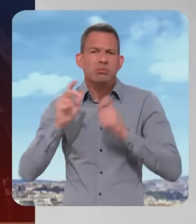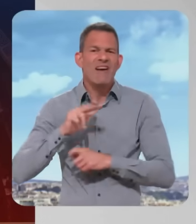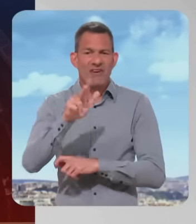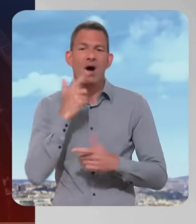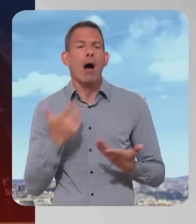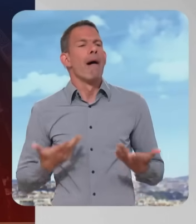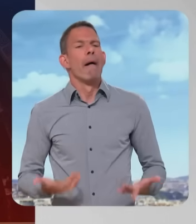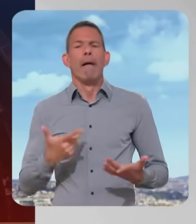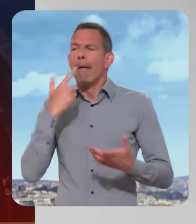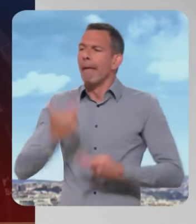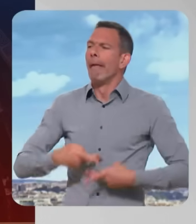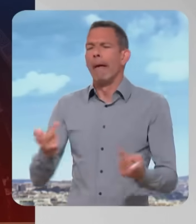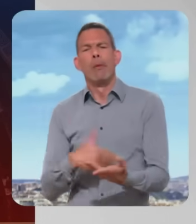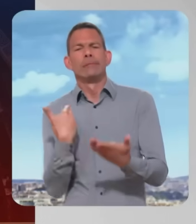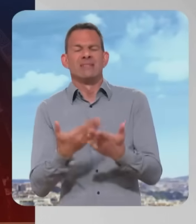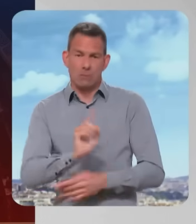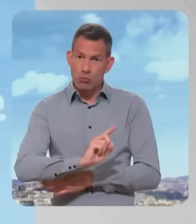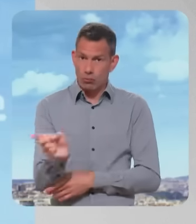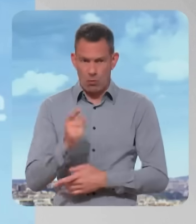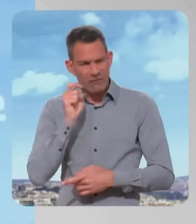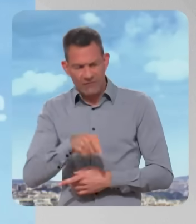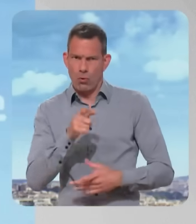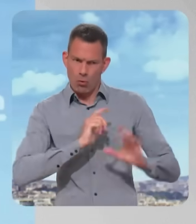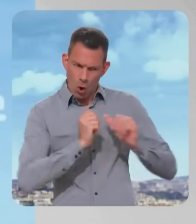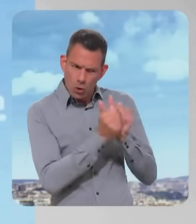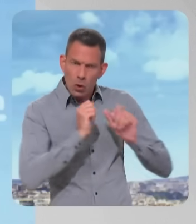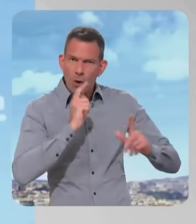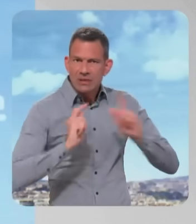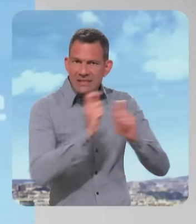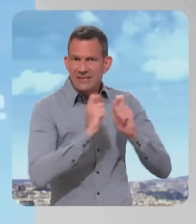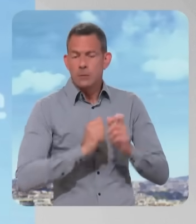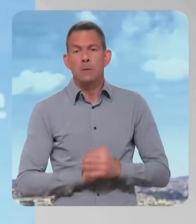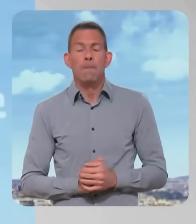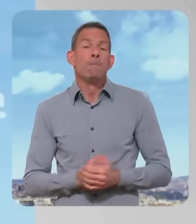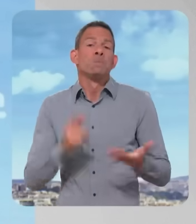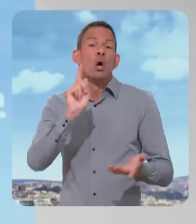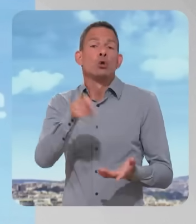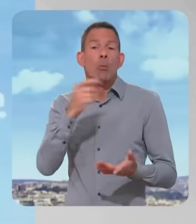Ca, c'est le tableau, le constat, l'analyse du résultat de ces élections législatives. Maintenant...